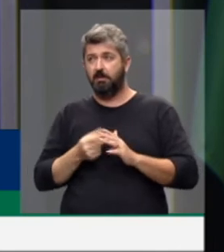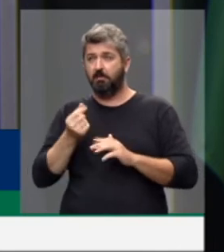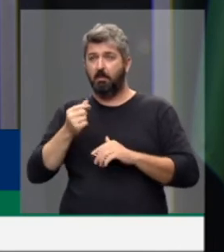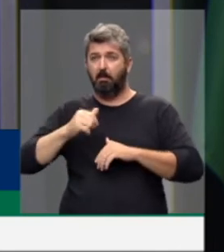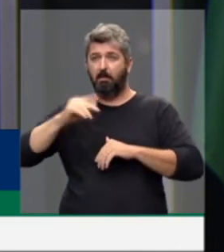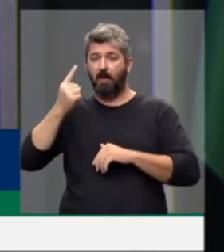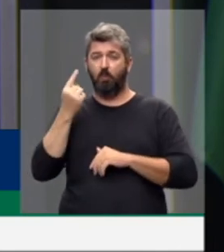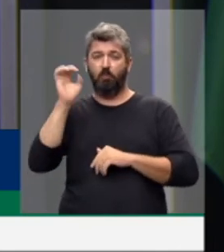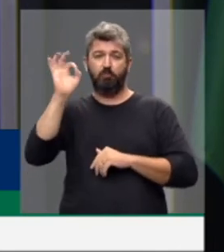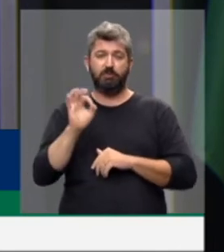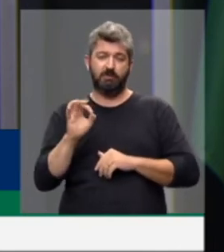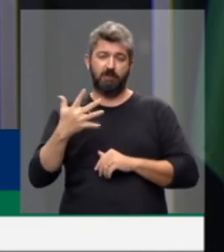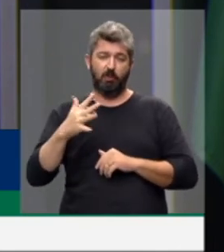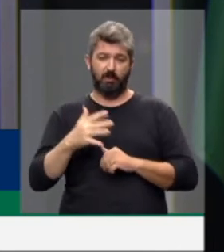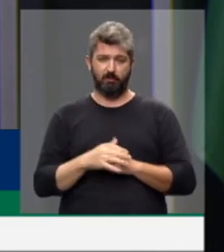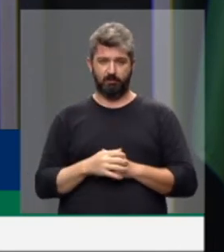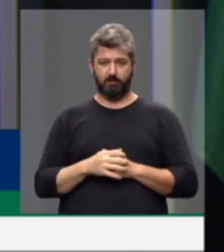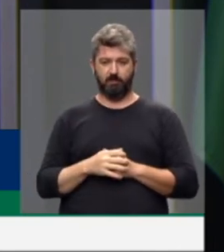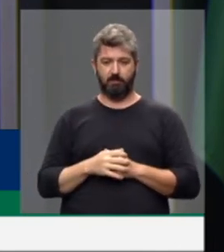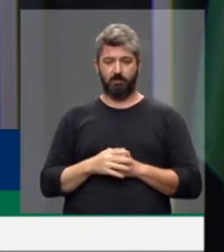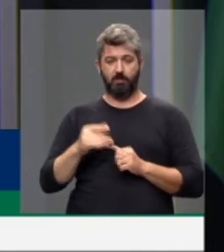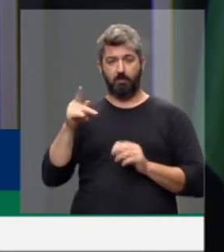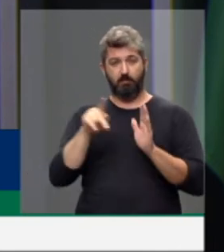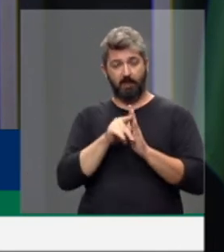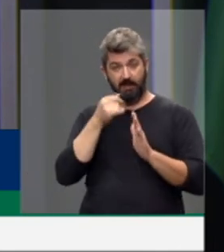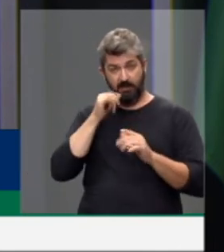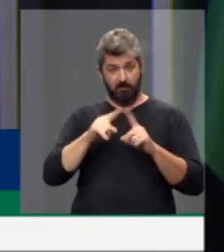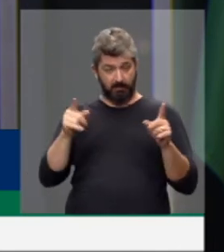TARIFÁRIA, UM IMPACTO EXTREMAMENTE PEQUENO HOJE ENERGIA SOLAR AQUI NO BRASIL. CORRESPONDE UM POUQUINHO MAIS